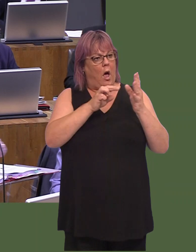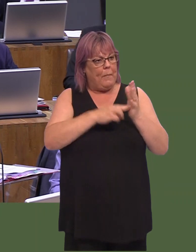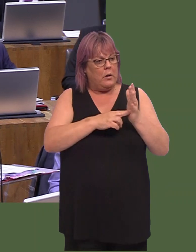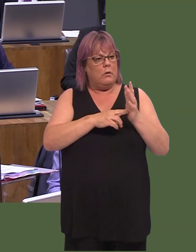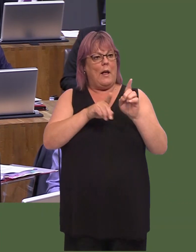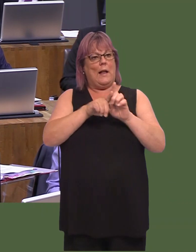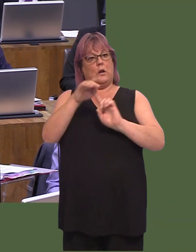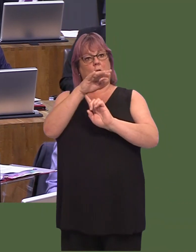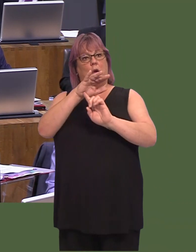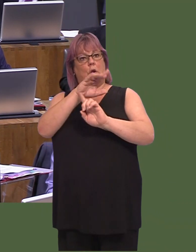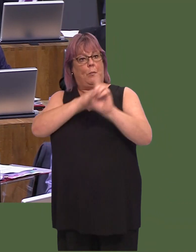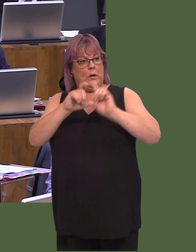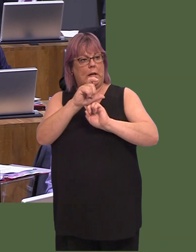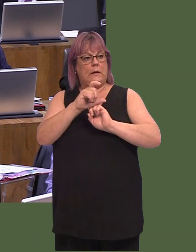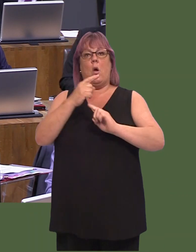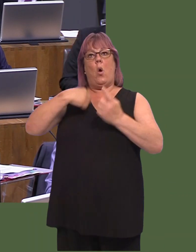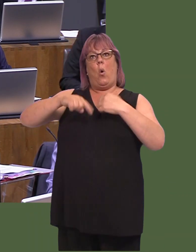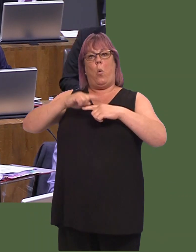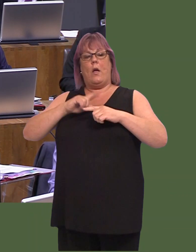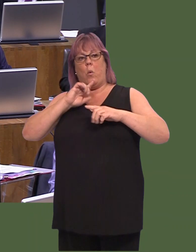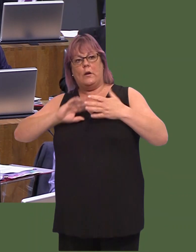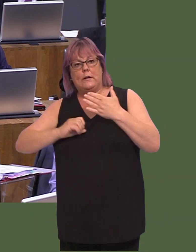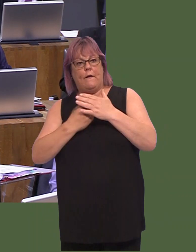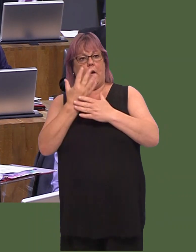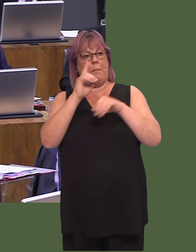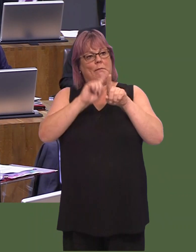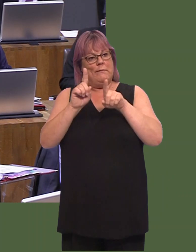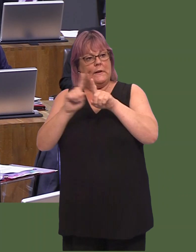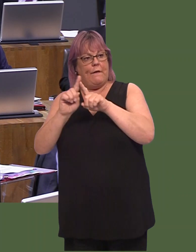Mae polisÔau Llywodraeth Cymru wedi helpu i gyflwyno cyfres o dechnolegau ynniír mÙr